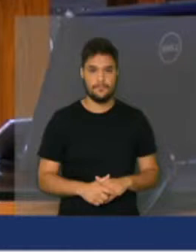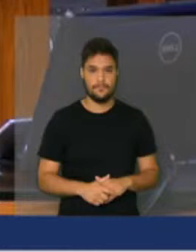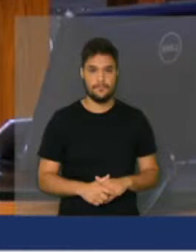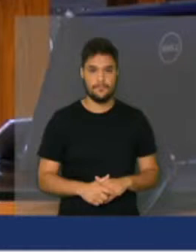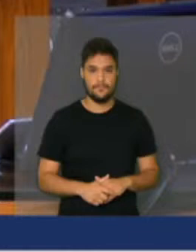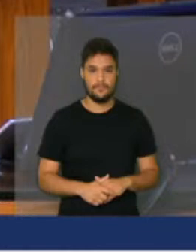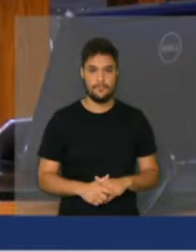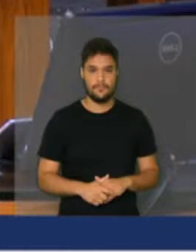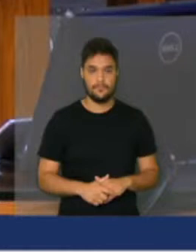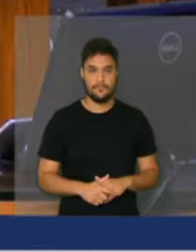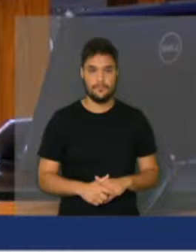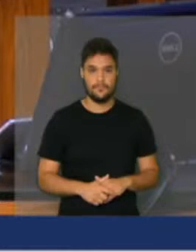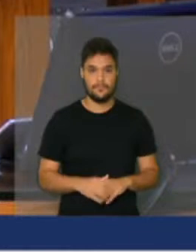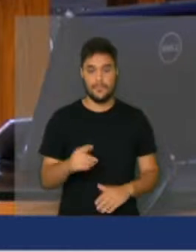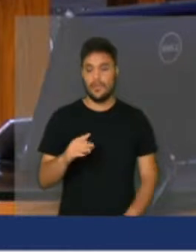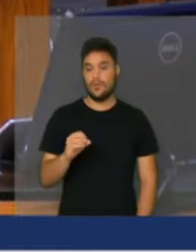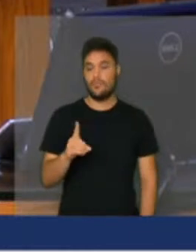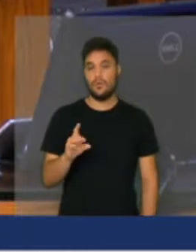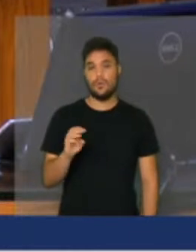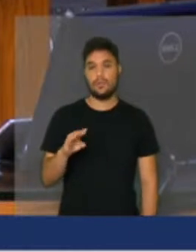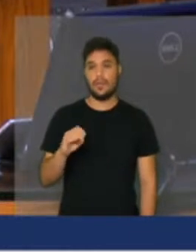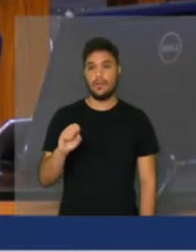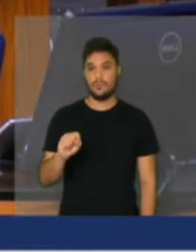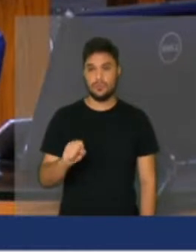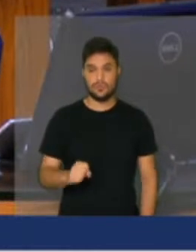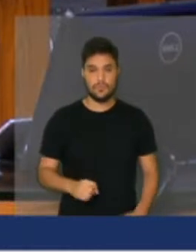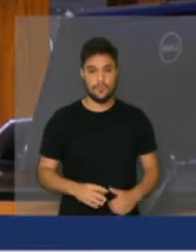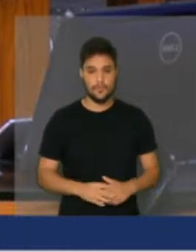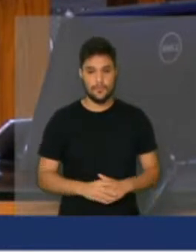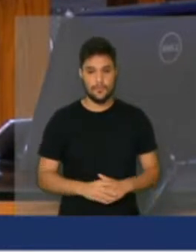PODEMOS. -- [DEPUTADO]: PRESIDENTE, ESSA MATÉRIA JÁ